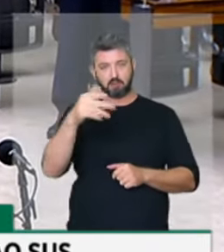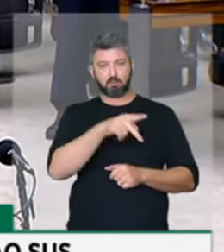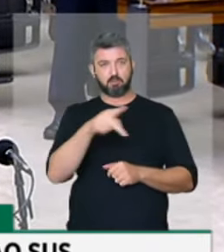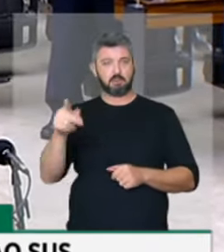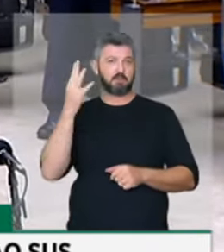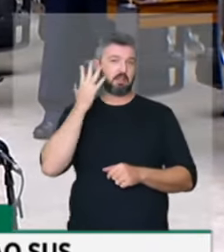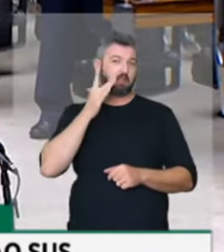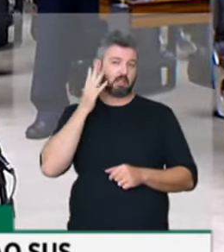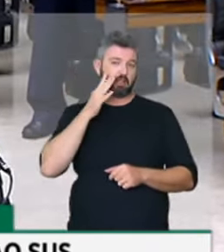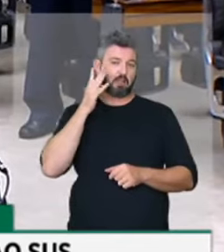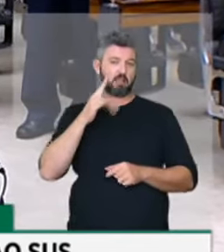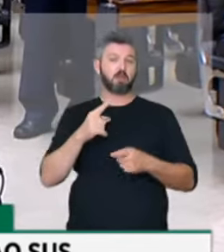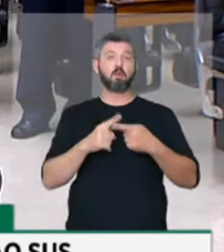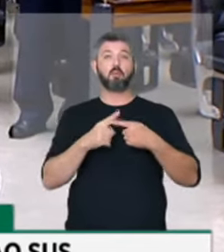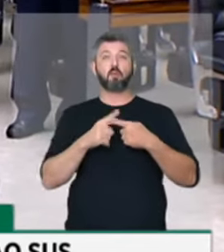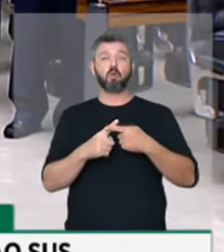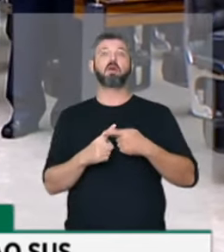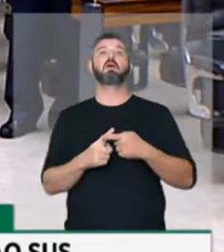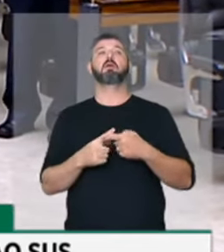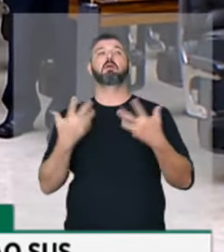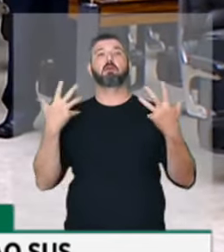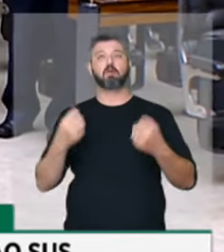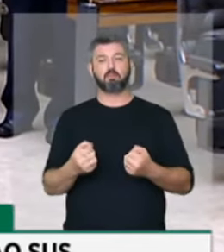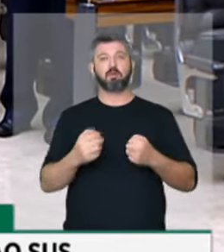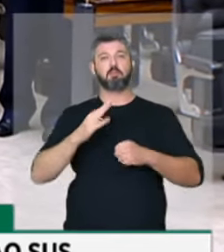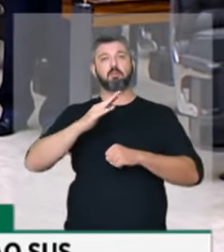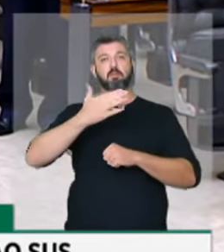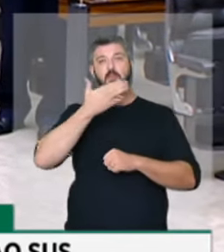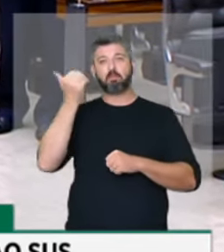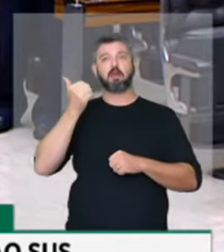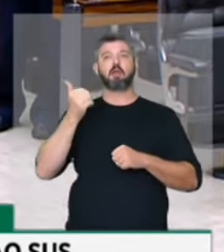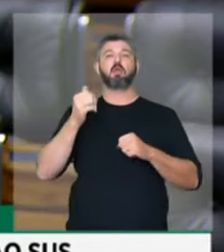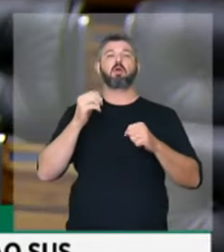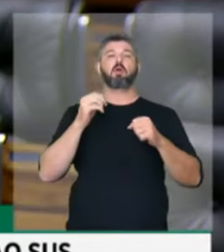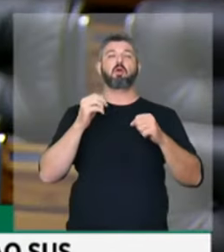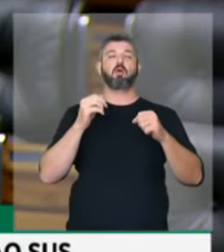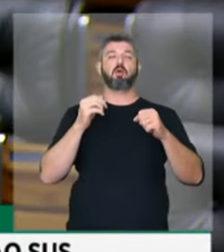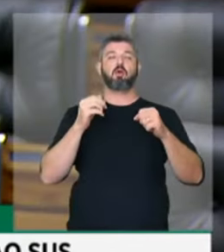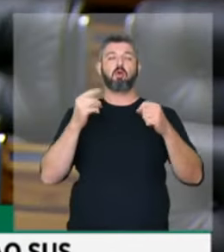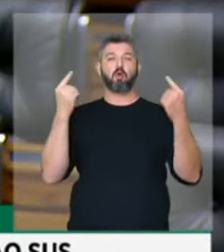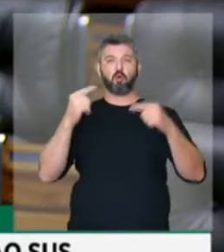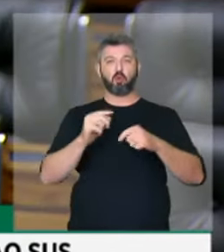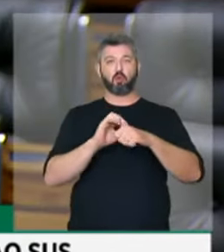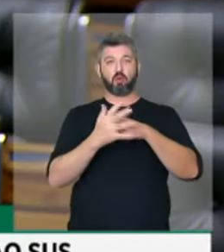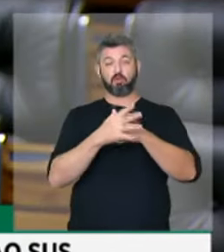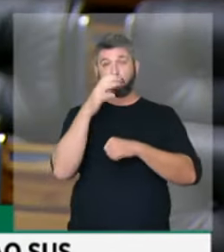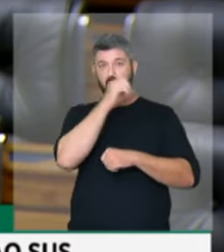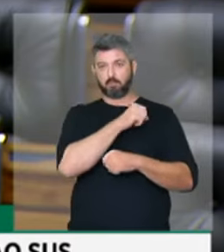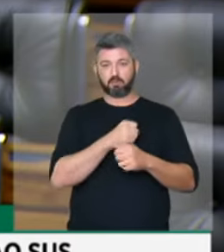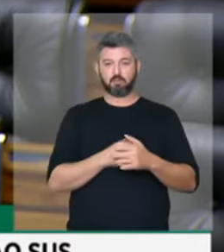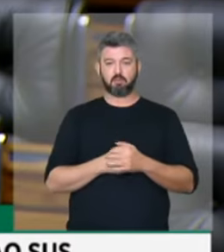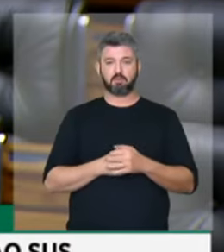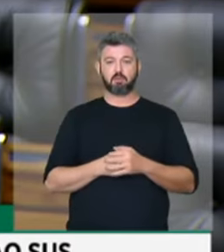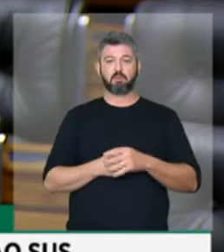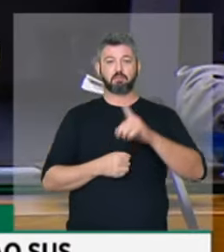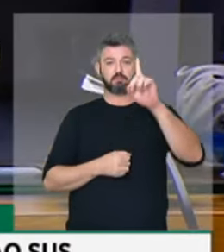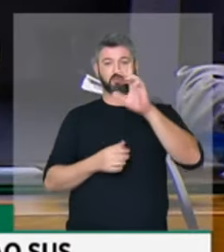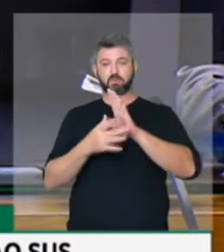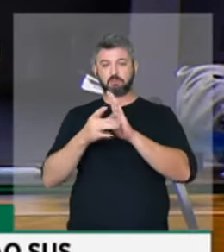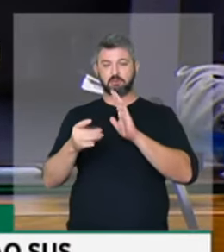O CORONAVÍRUS O QUANTO ANTES. -- [DEPUTADO]: O NOSSO DESTAQUE TINHA UMA FORMULAÇÃO MUITO SEMELHANTE. [PRESIDENTE]: MUITO OBRIGADO. DEPUTADO CURY.